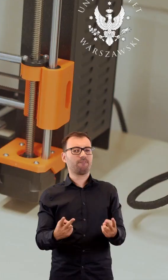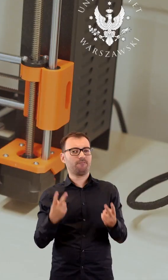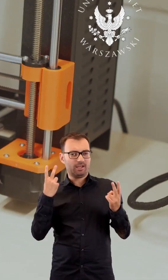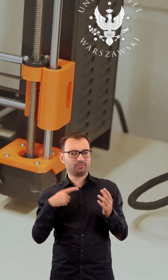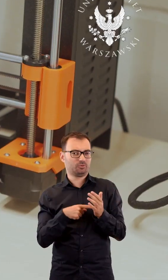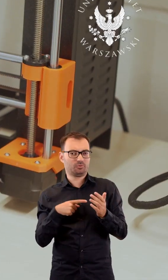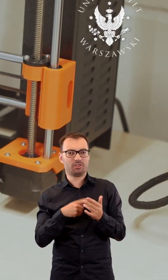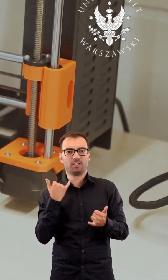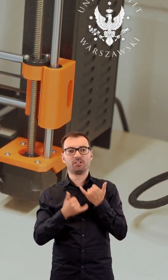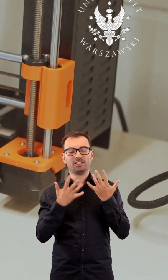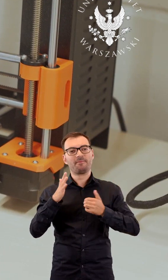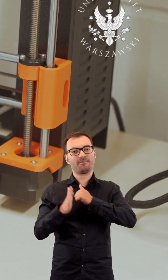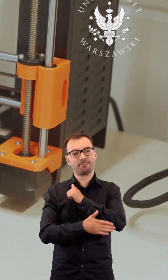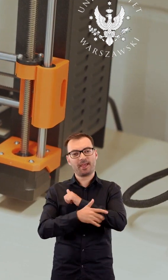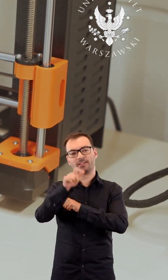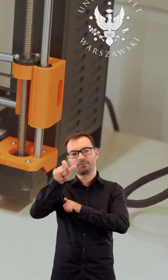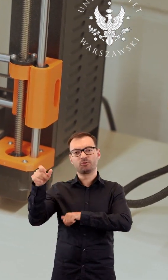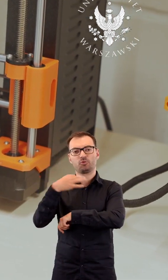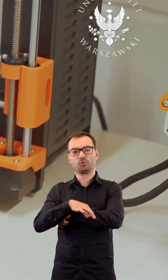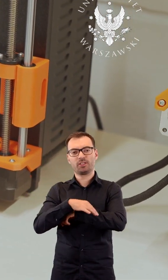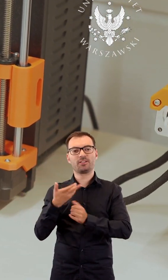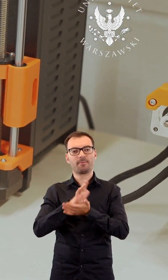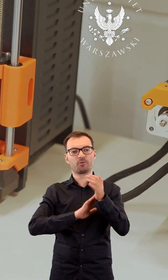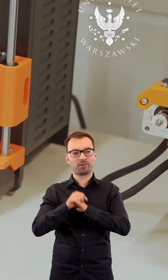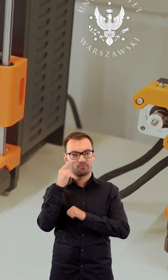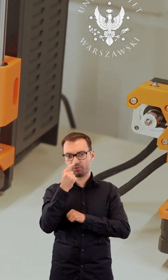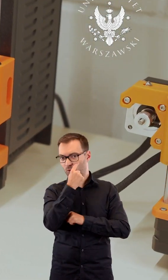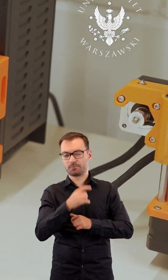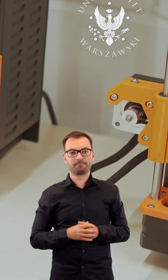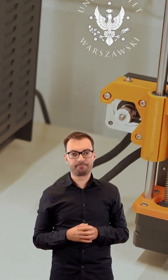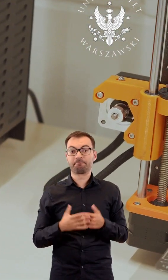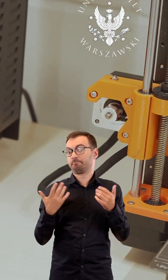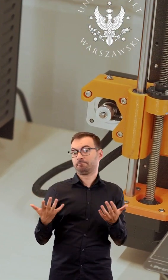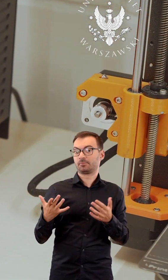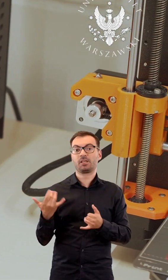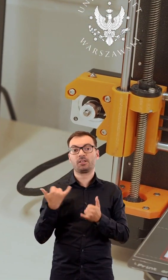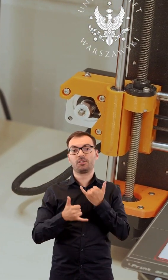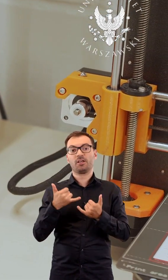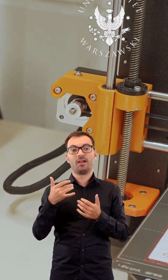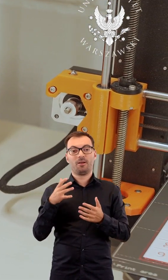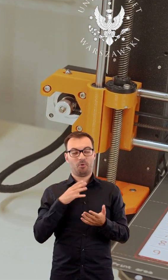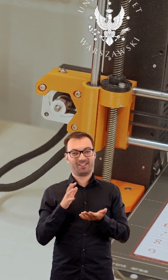dla wspierania edukacji studentów z niepełnosprawnością wzroku, ponieważ możliwość oglądania obiektów dotykiem